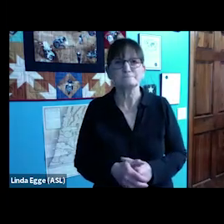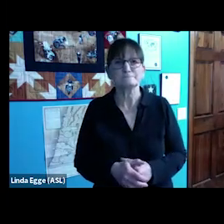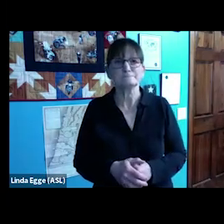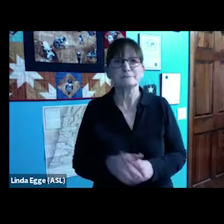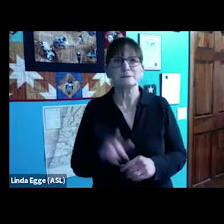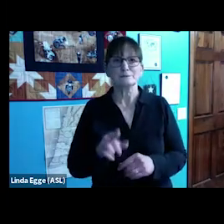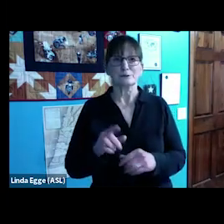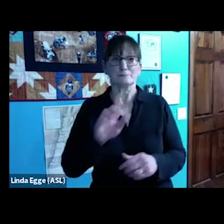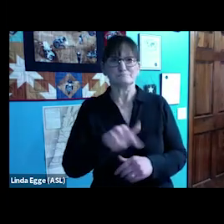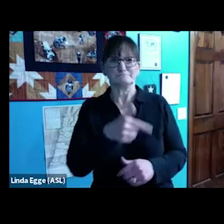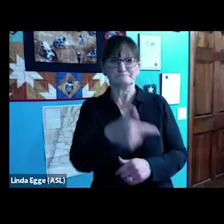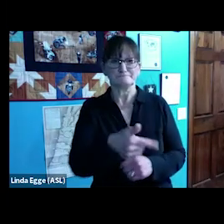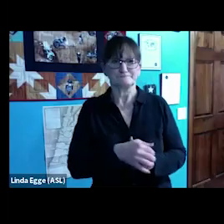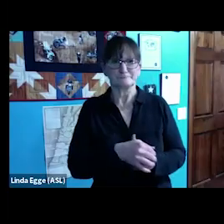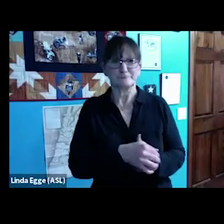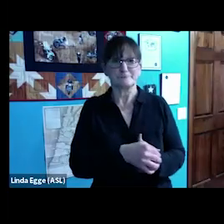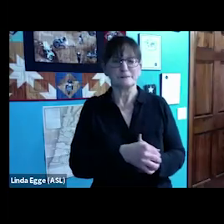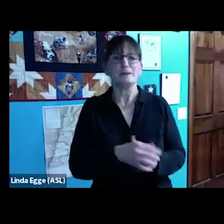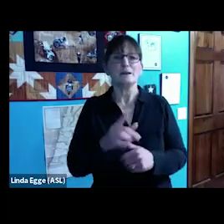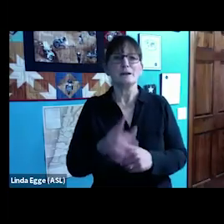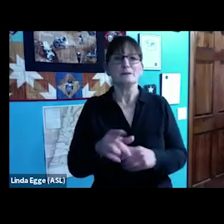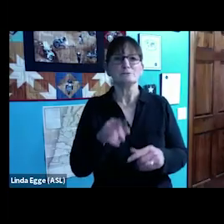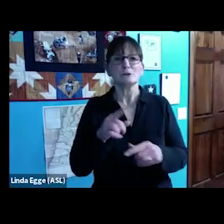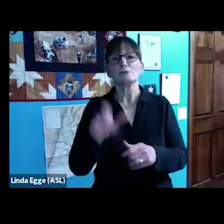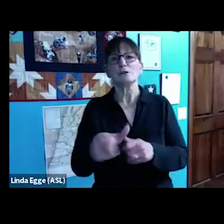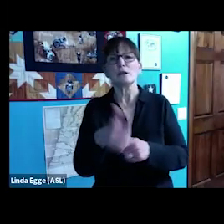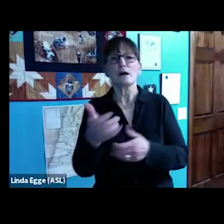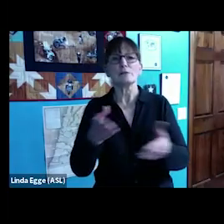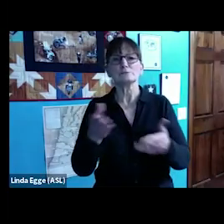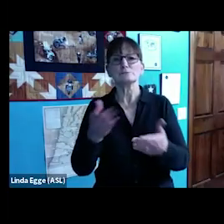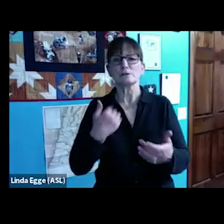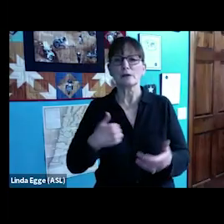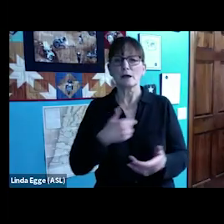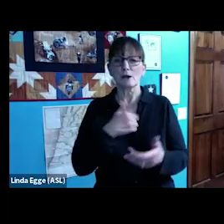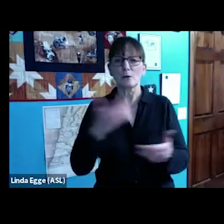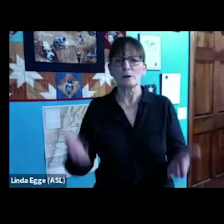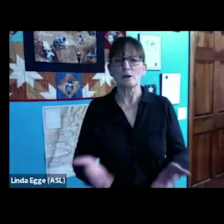Incluyo que es un caso SOAR, mi información de contacto.